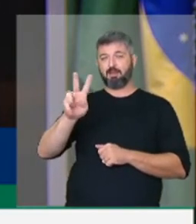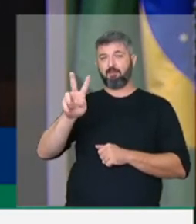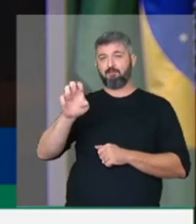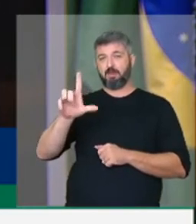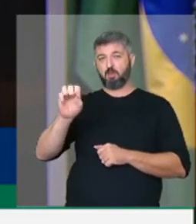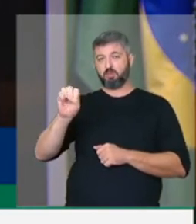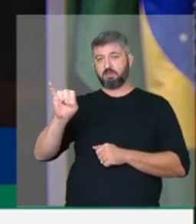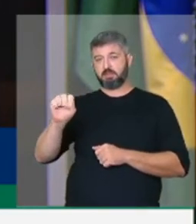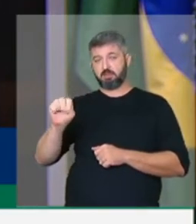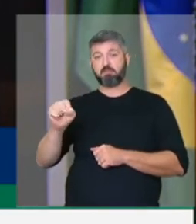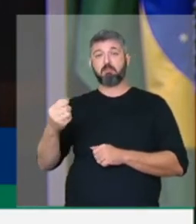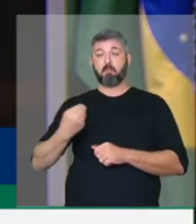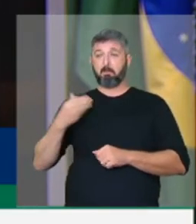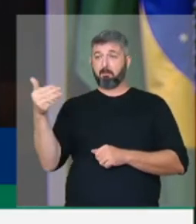EMPRESA DE NOME RADAR PARA